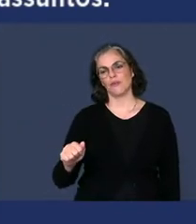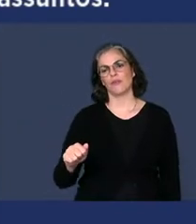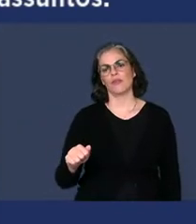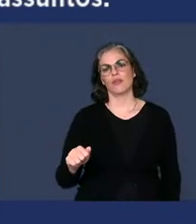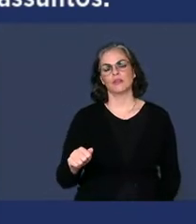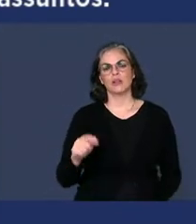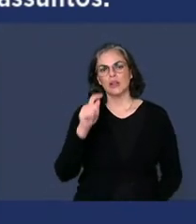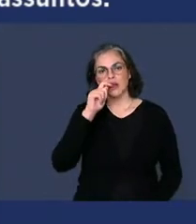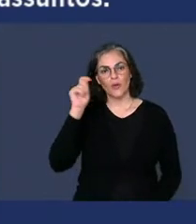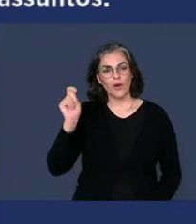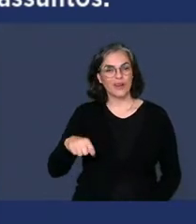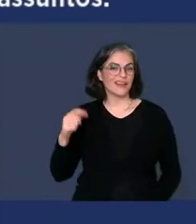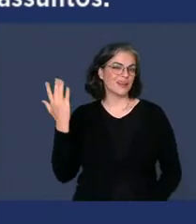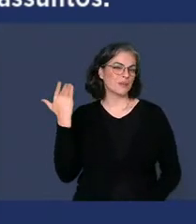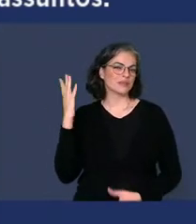NAQUELE PERÍODO A UCRÂNIA